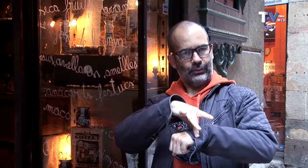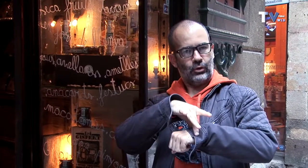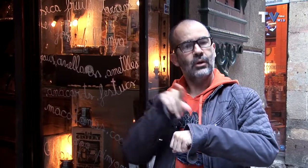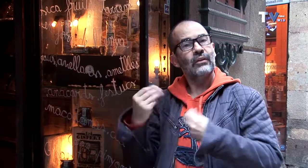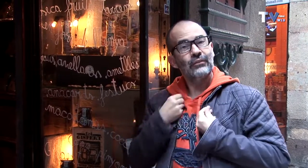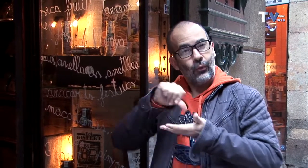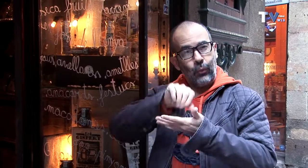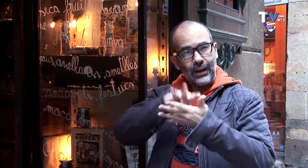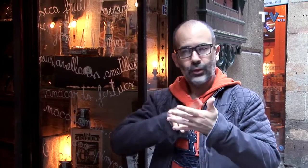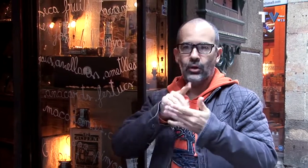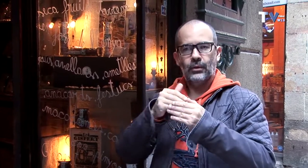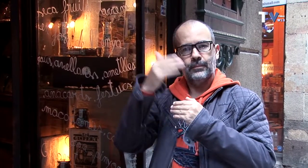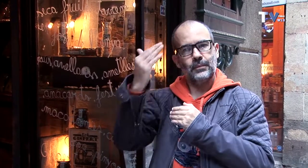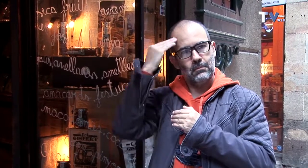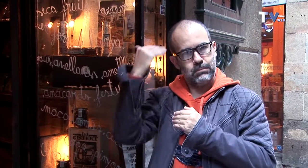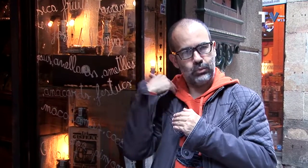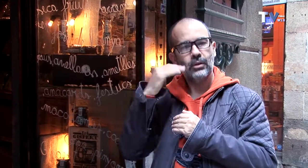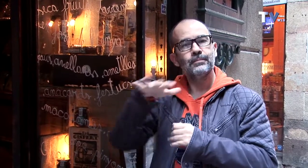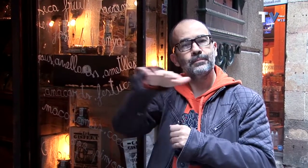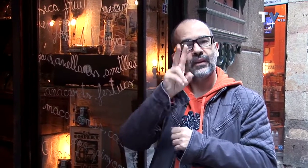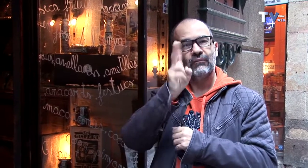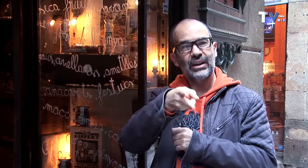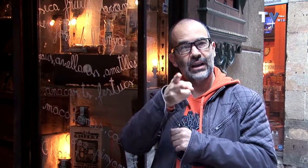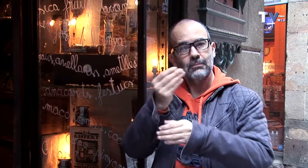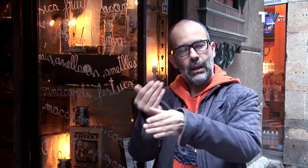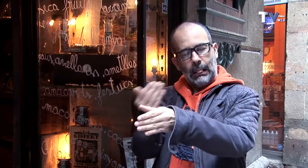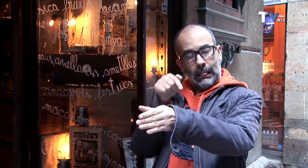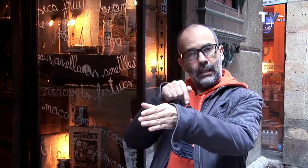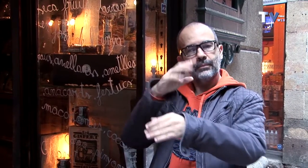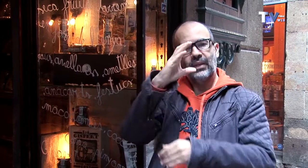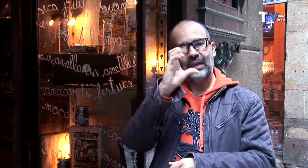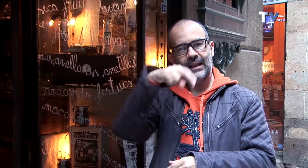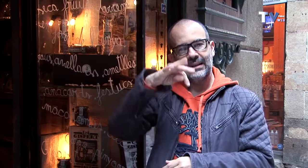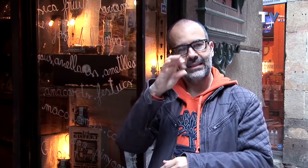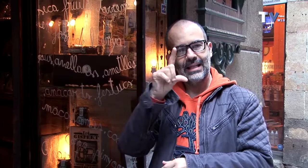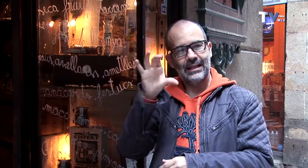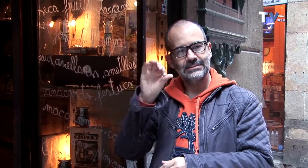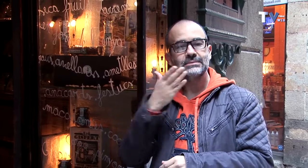que no vivía en Barcelona sino en un pueblo cerca de Vic, Centelles.